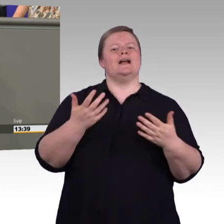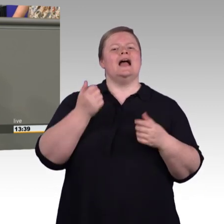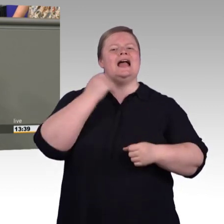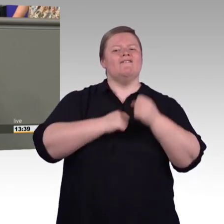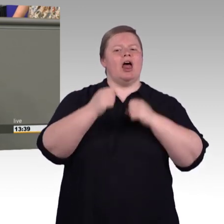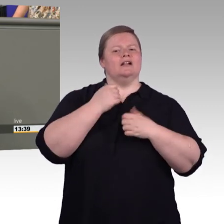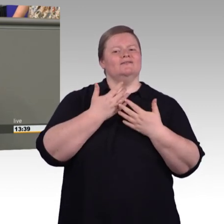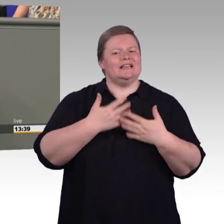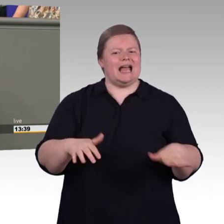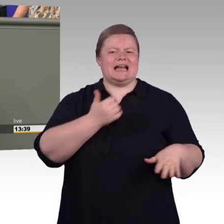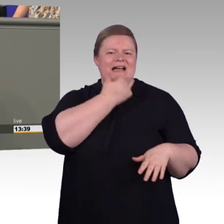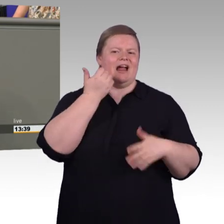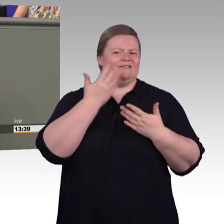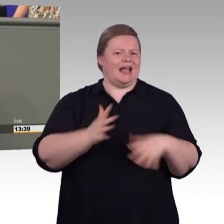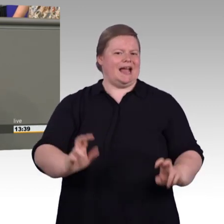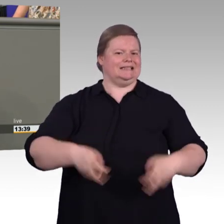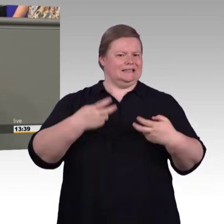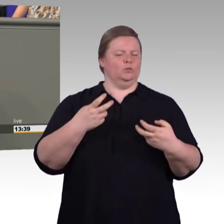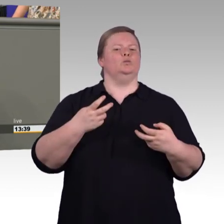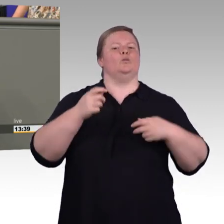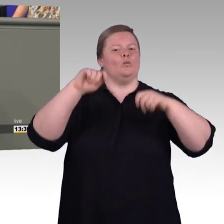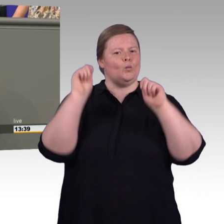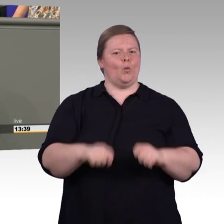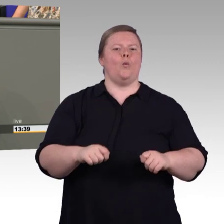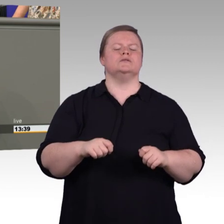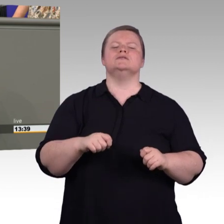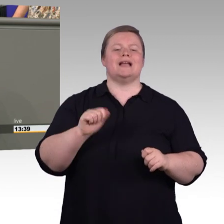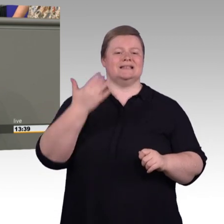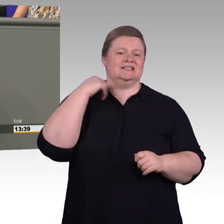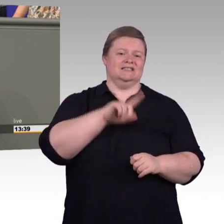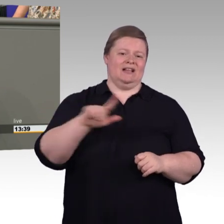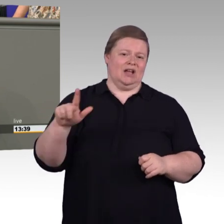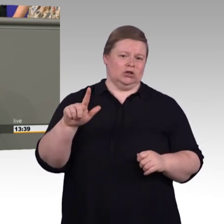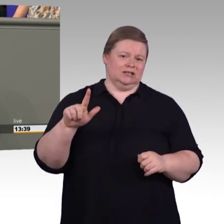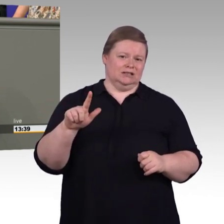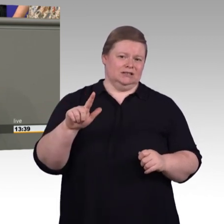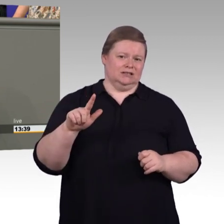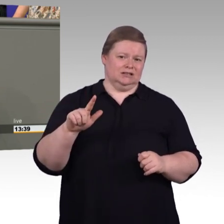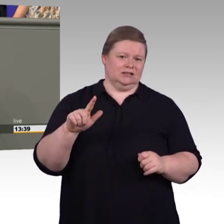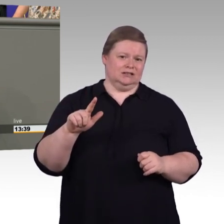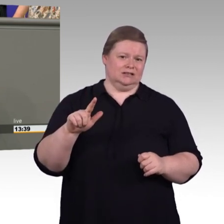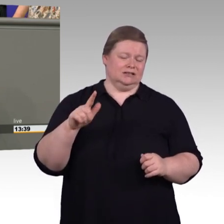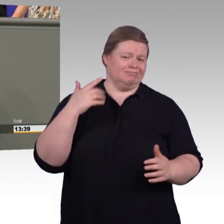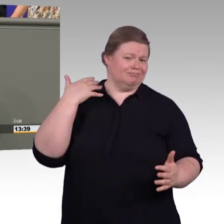dass Wohl der Kinder liegt den Eltern besonders am Herzen. Eine kindgerechte Entwicklung steht